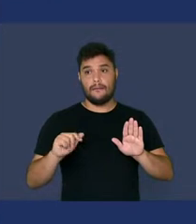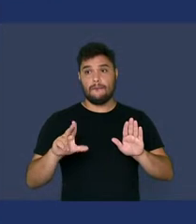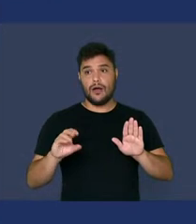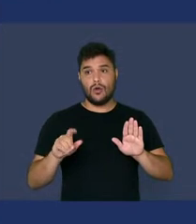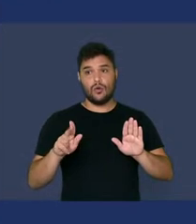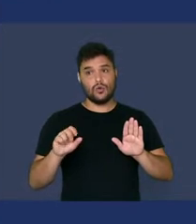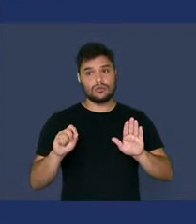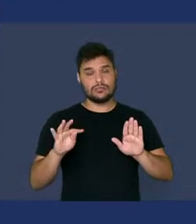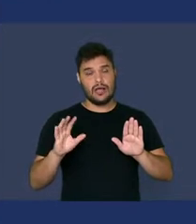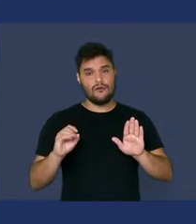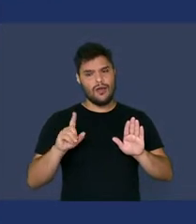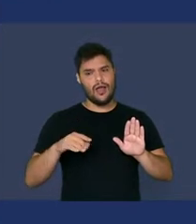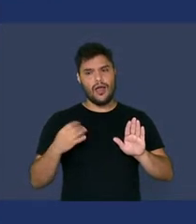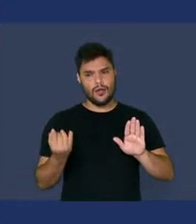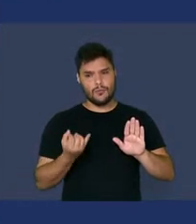A ESTA LEI, A LEI PAULO